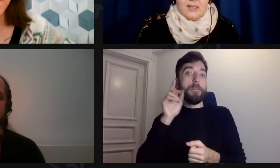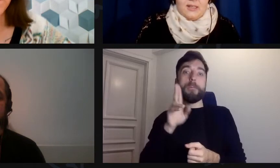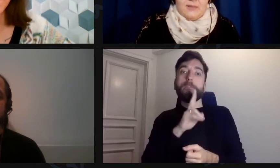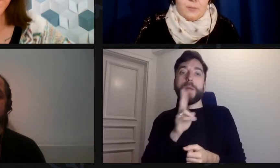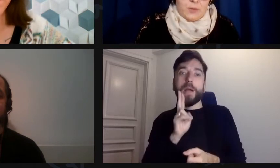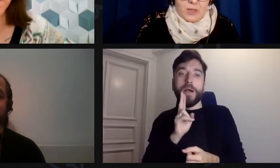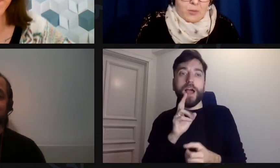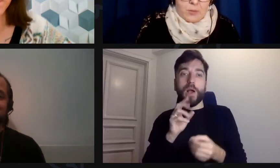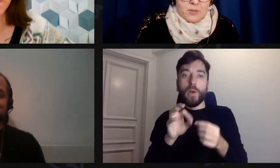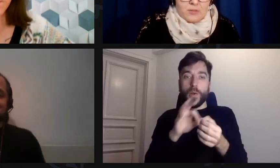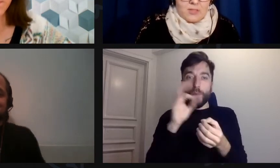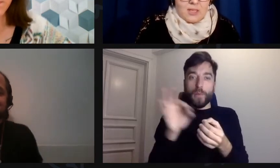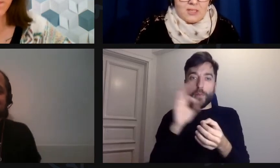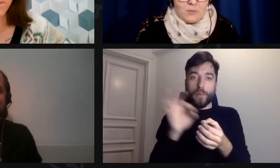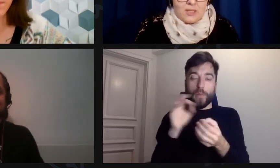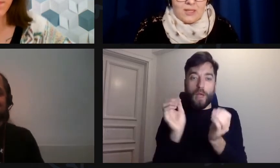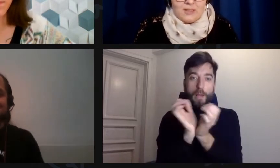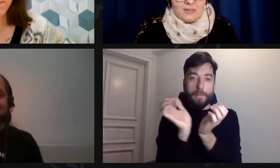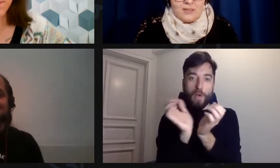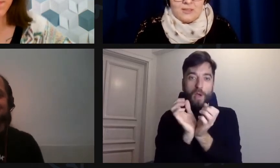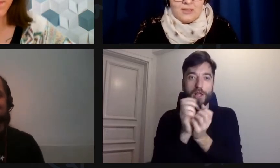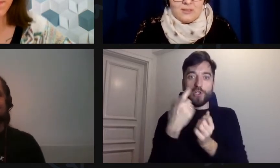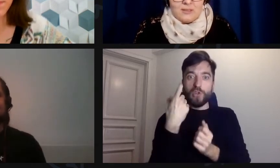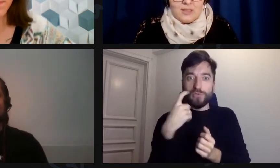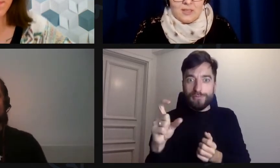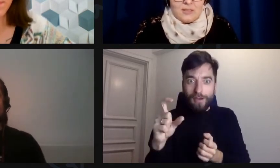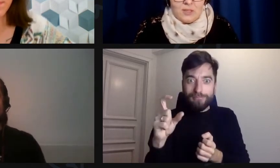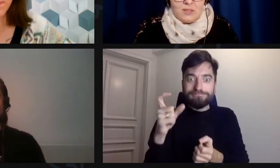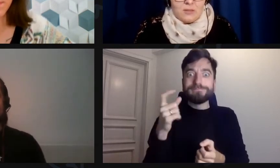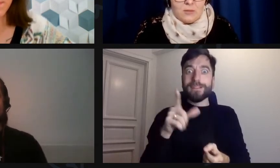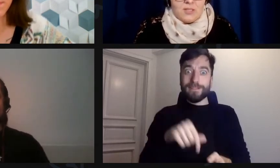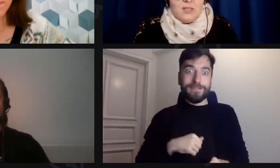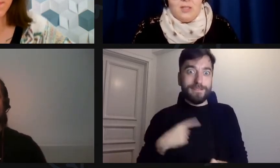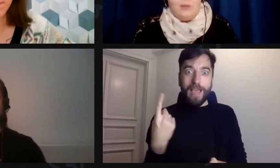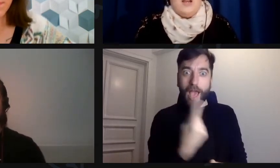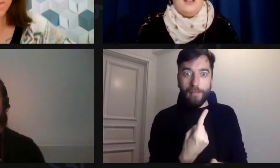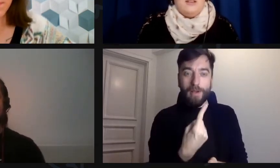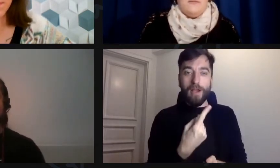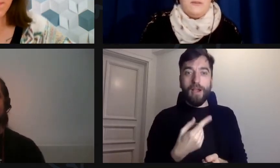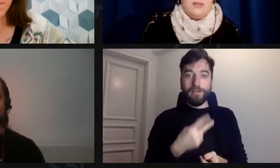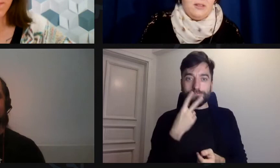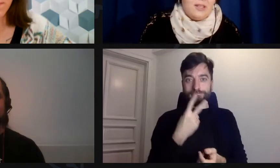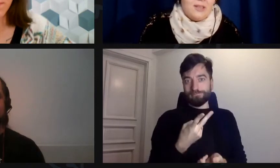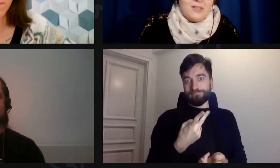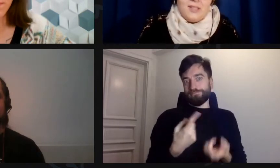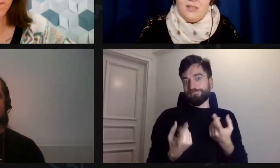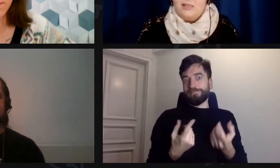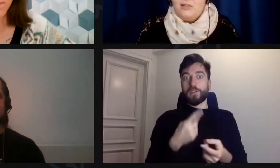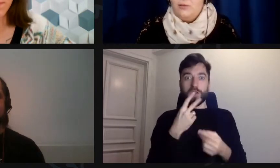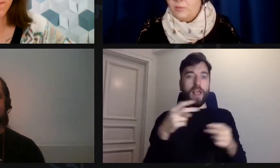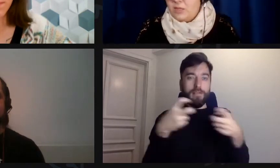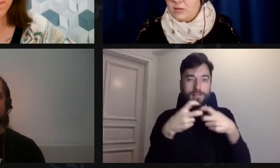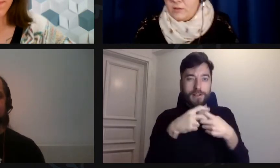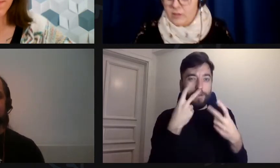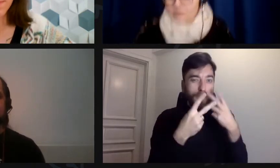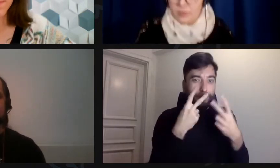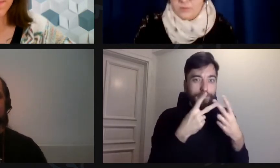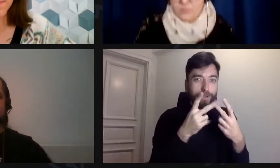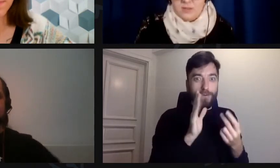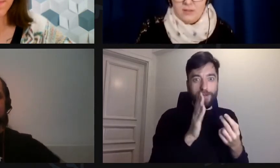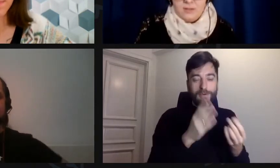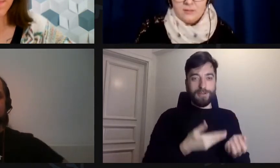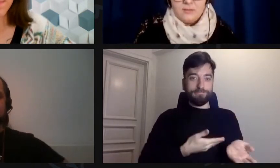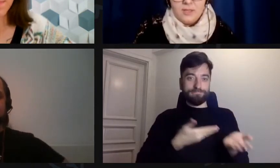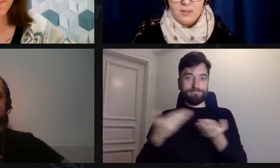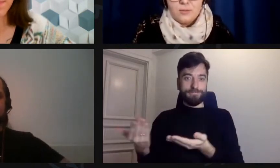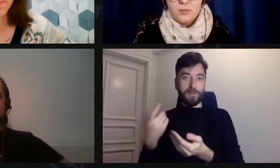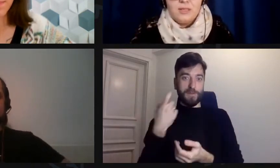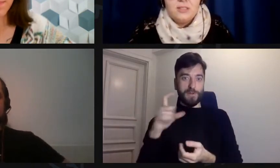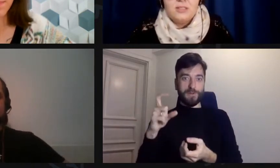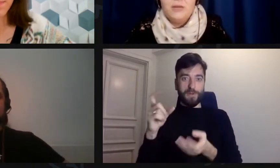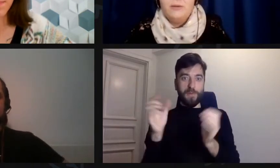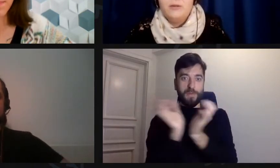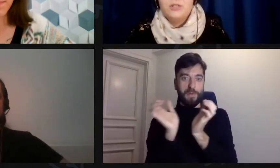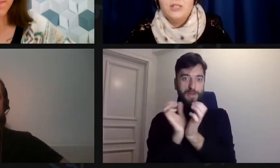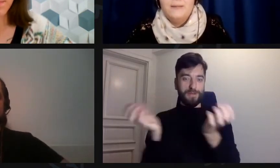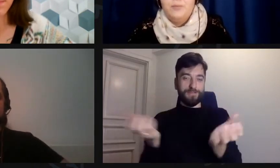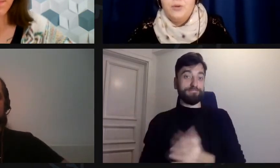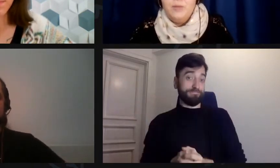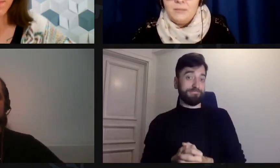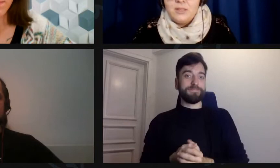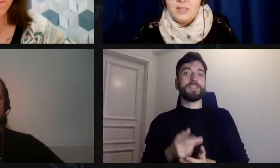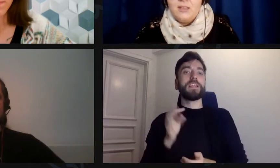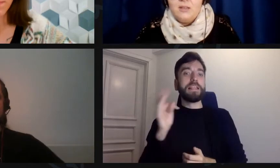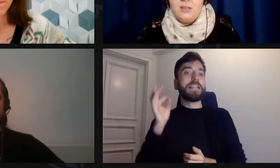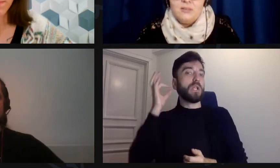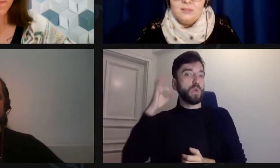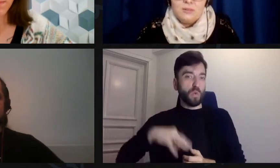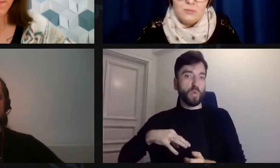Znalazła instrukcje w Internecie i nas nią obdarowała, bo jej córka miała różne problemy,